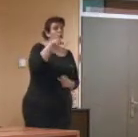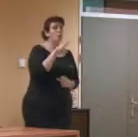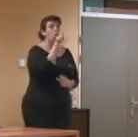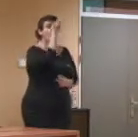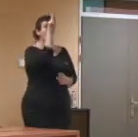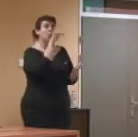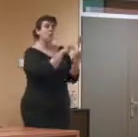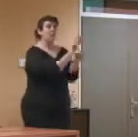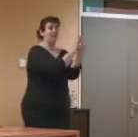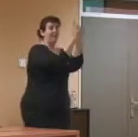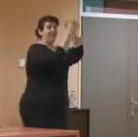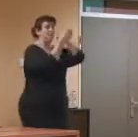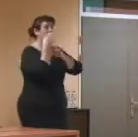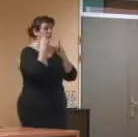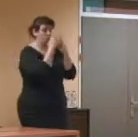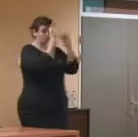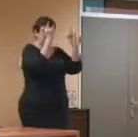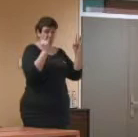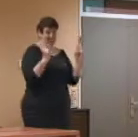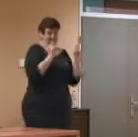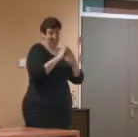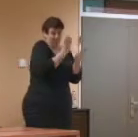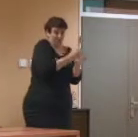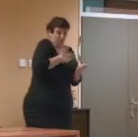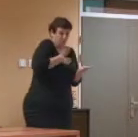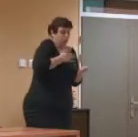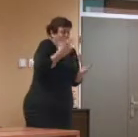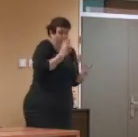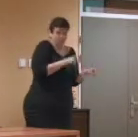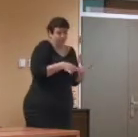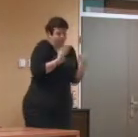pero no han querido, así que lo hemos tenido que hacer una semana después